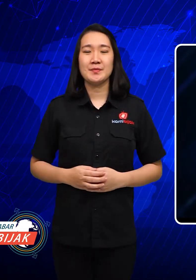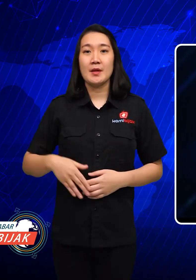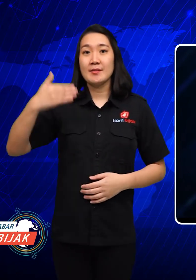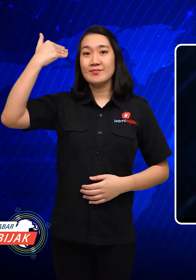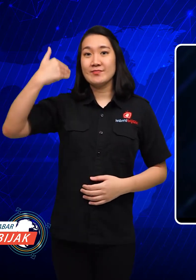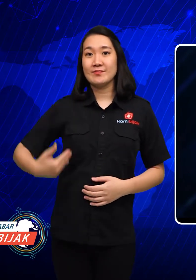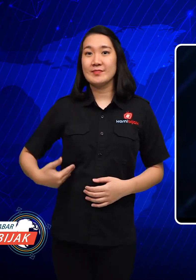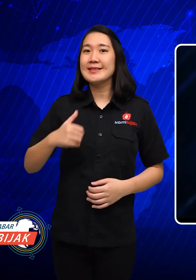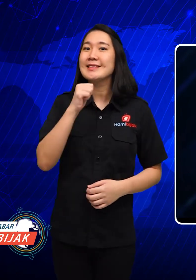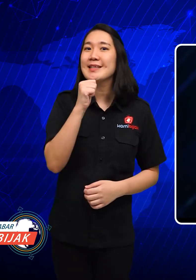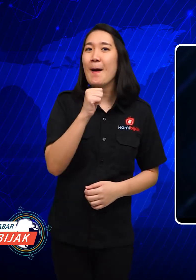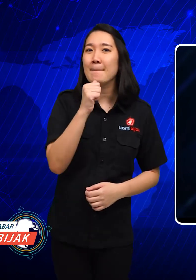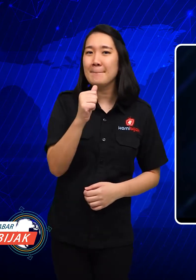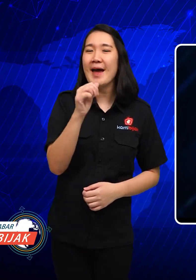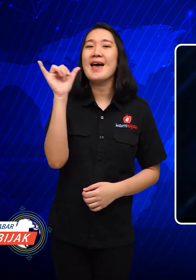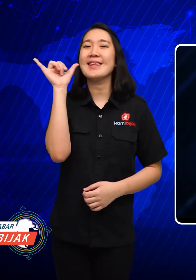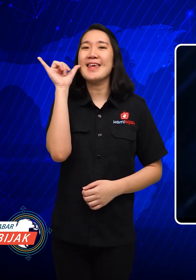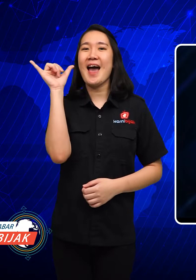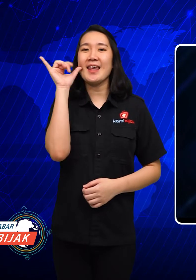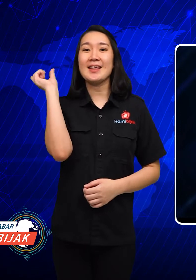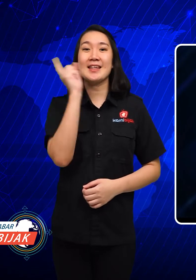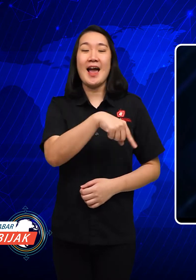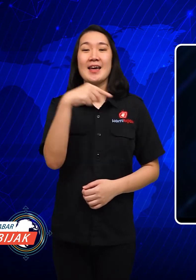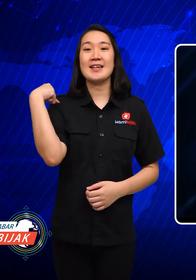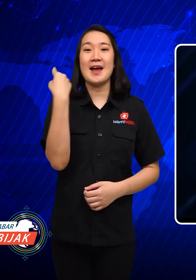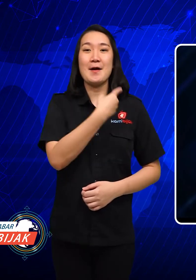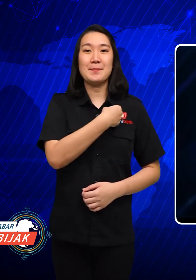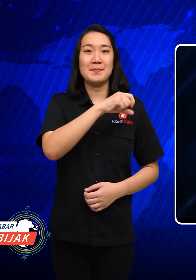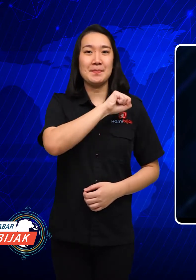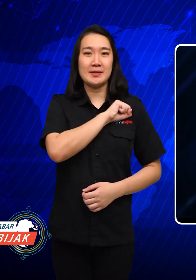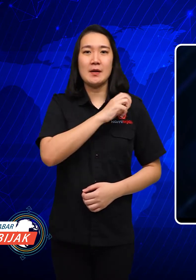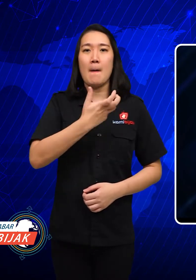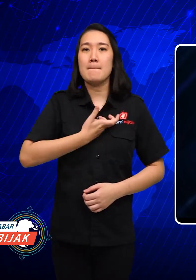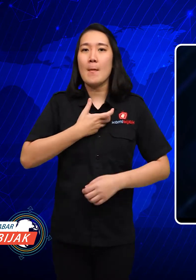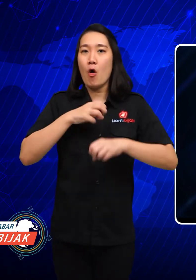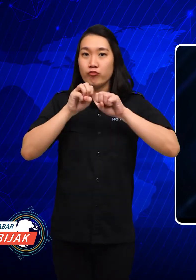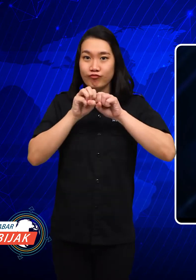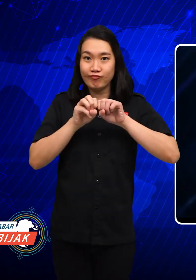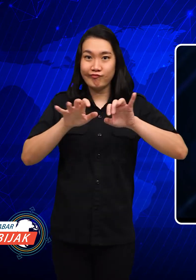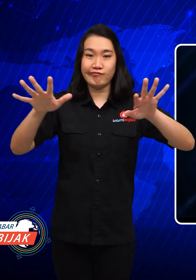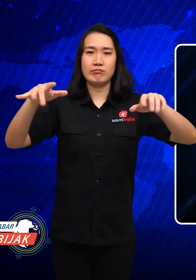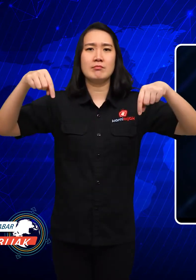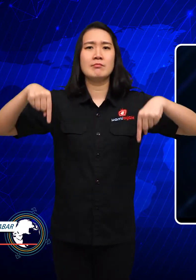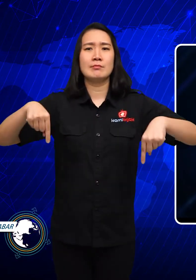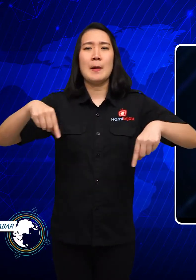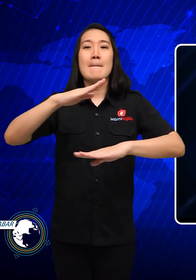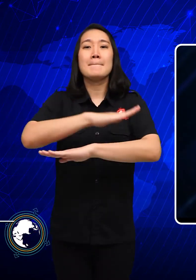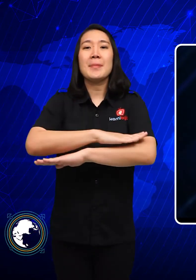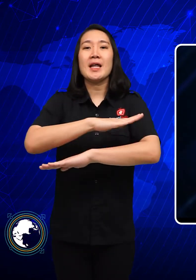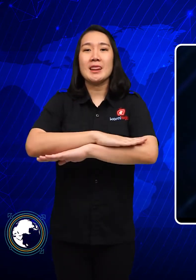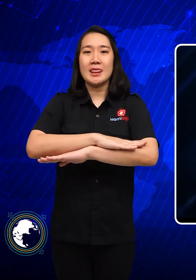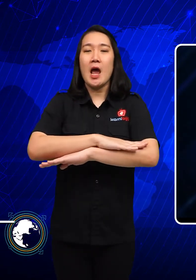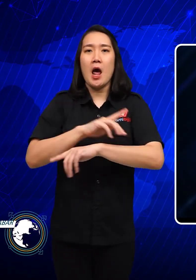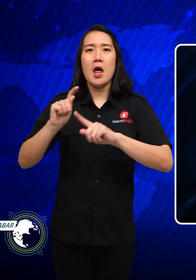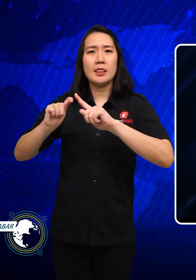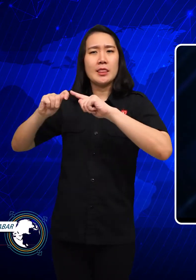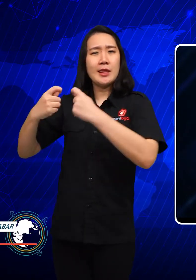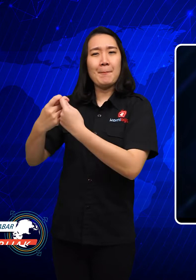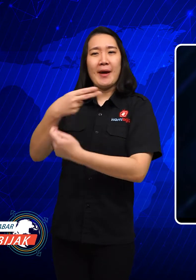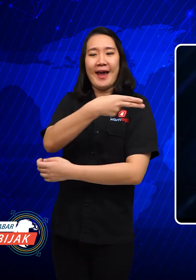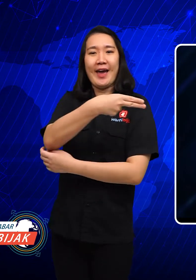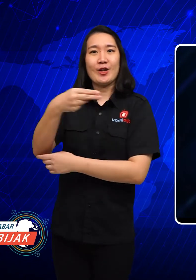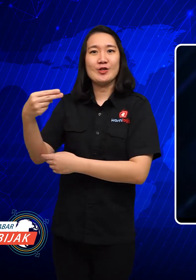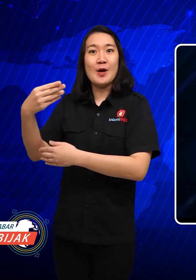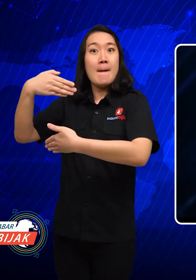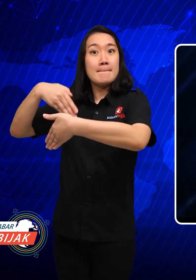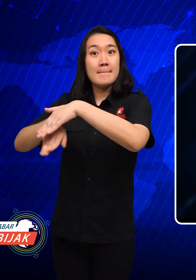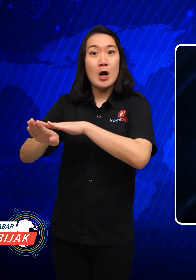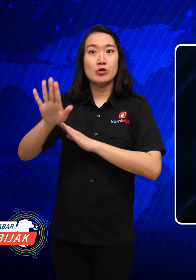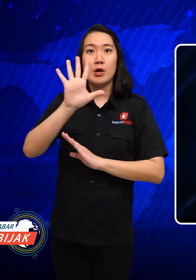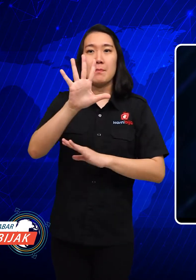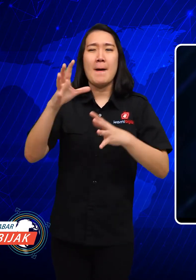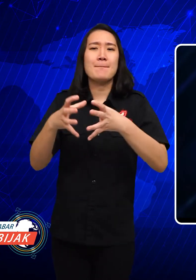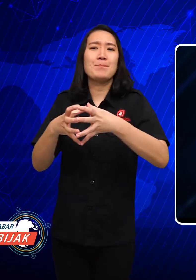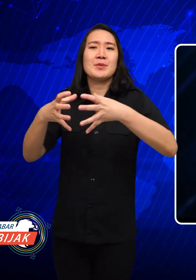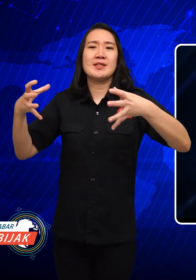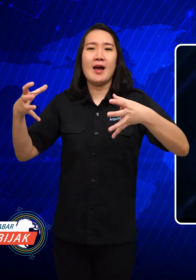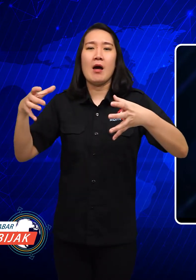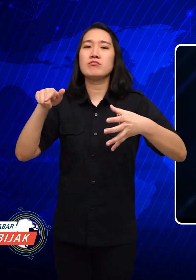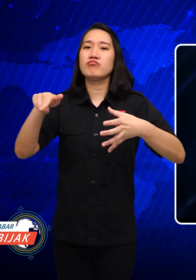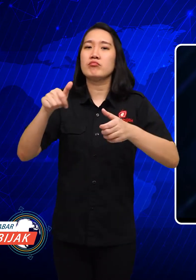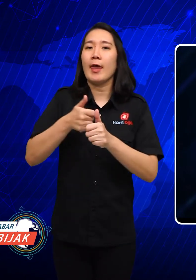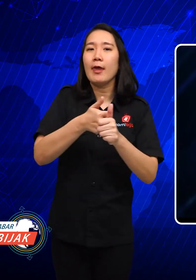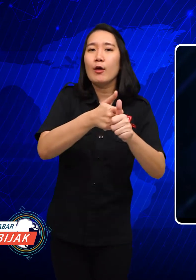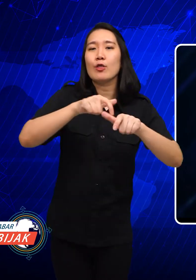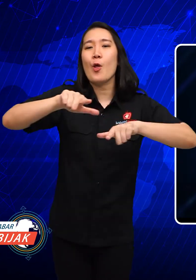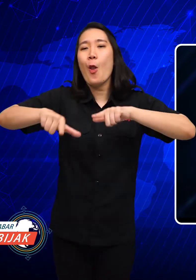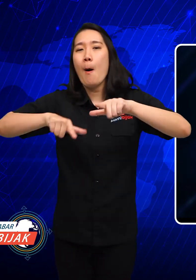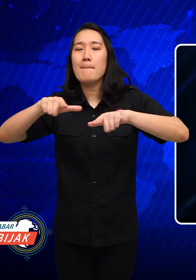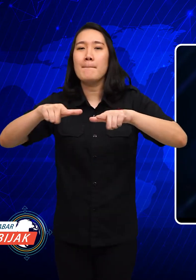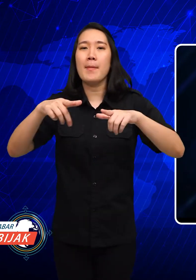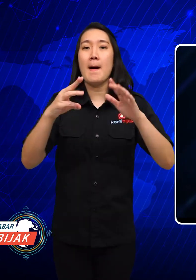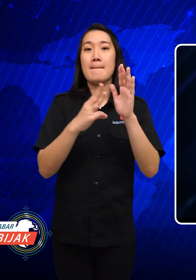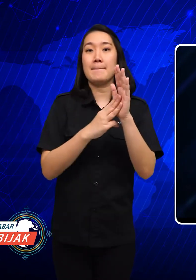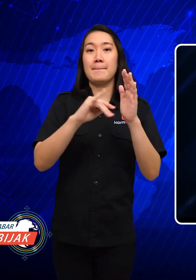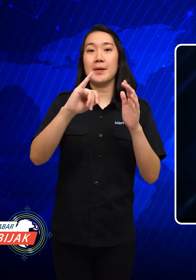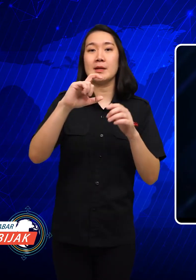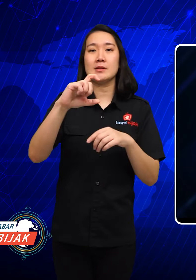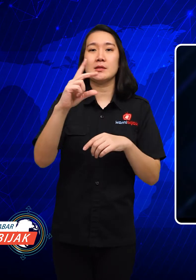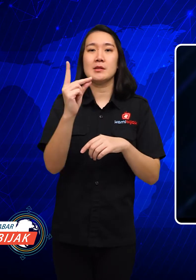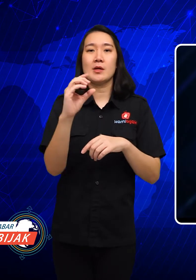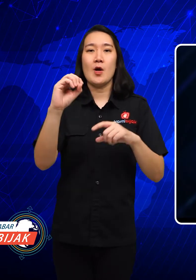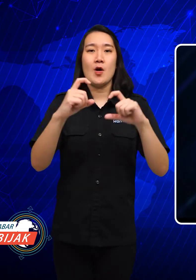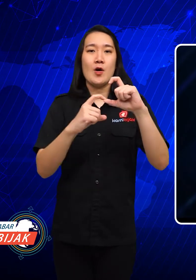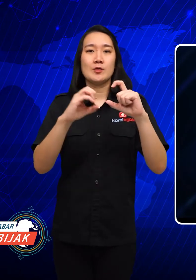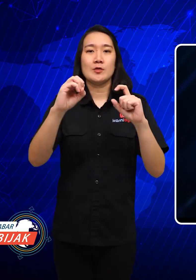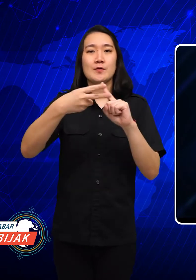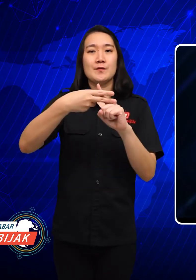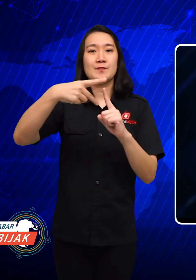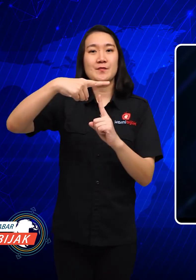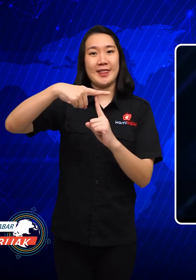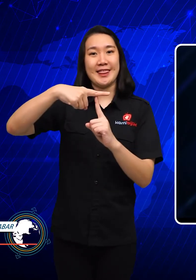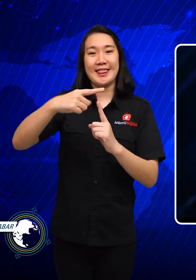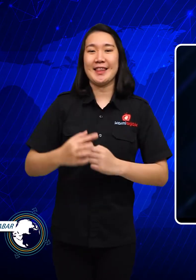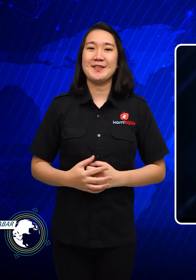Saya Yani dari KamiBijak mau menginformasikan berita tim Indonesia masuk 5 besar lomba Microsoft.